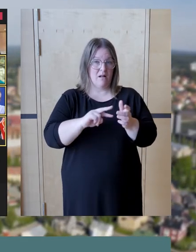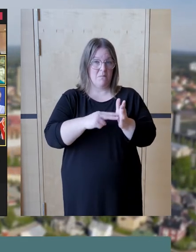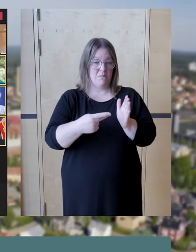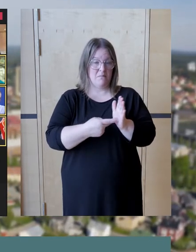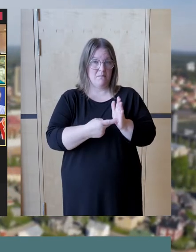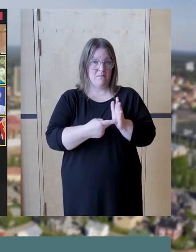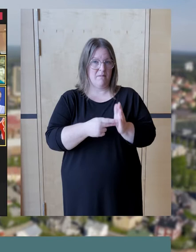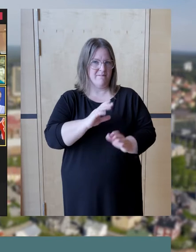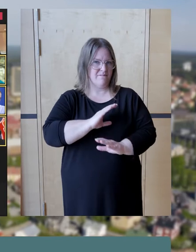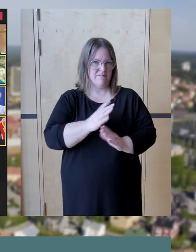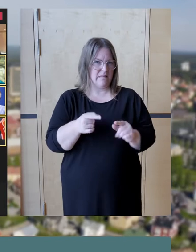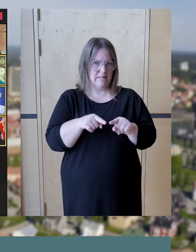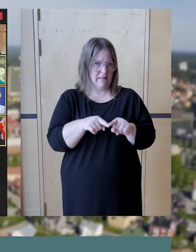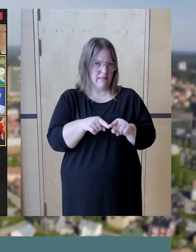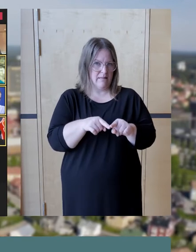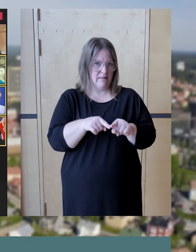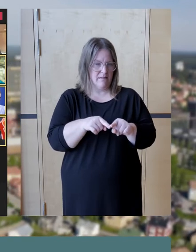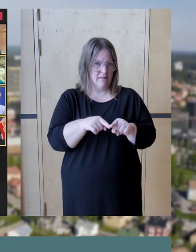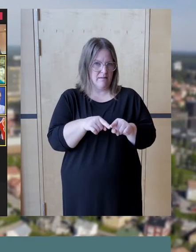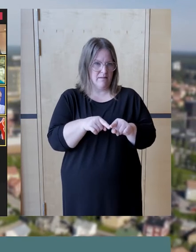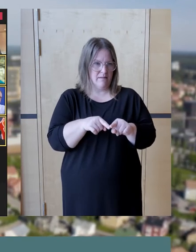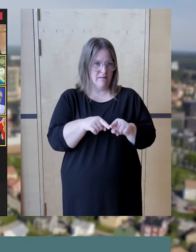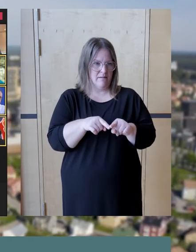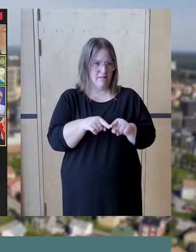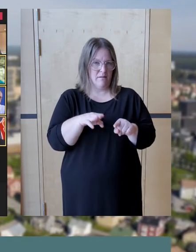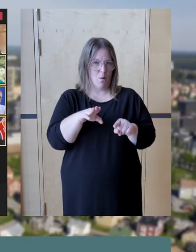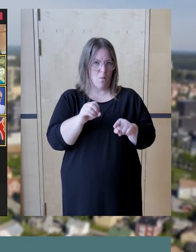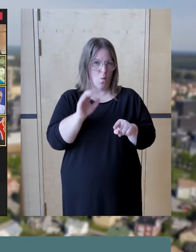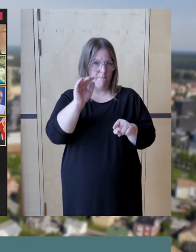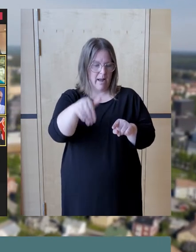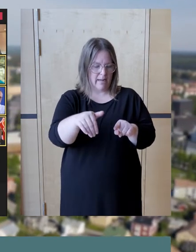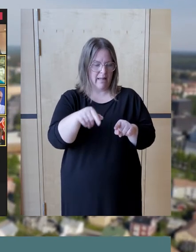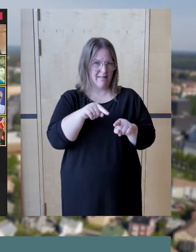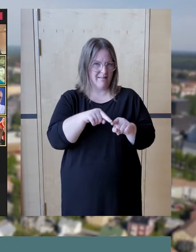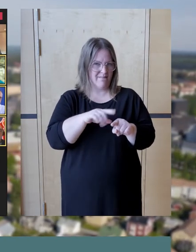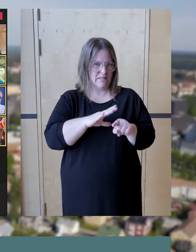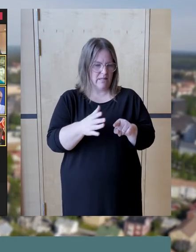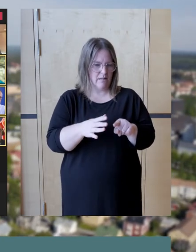Men eftersom det finns andra intressenter för att bygga i närområdet så det är